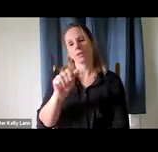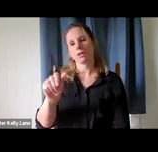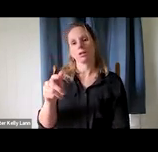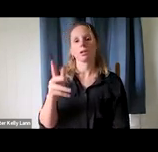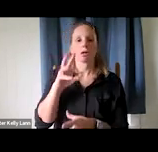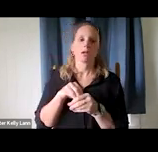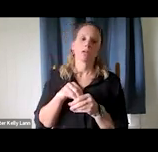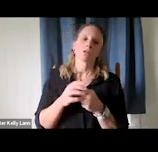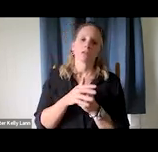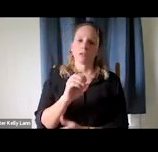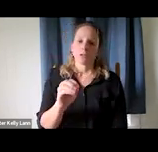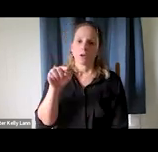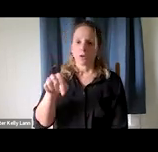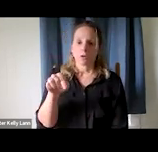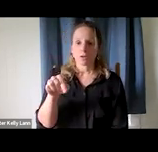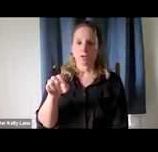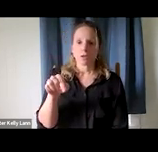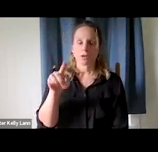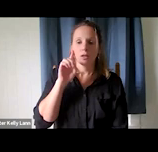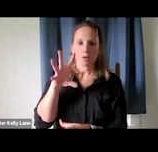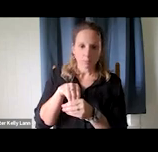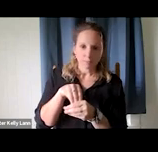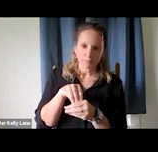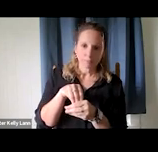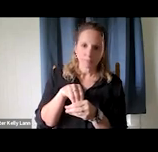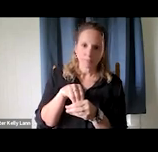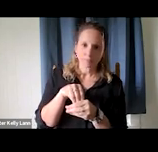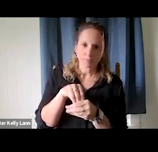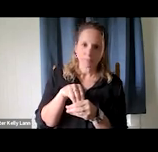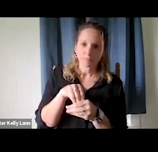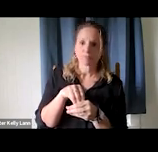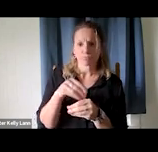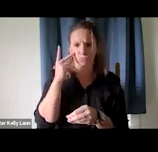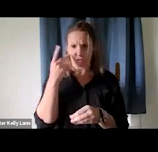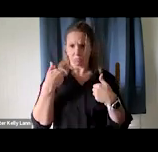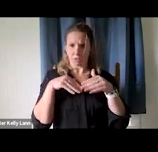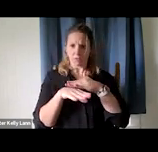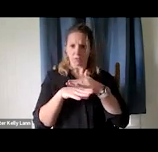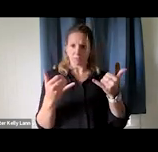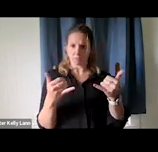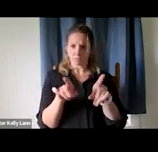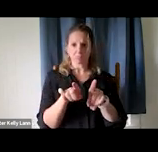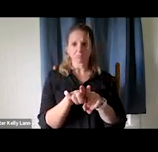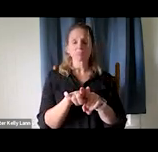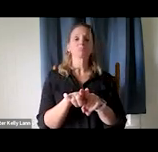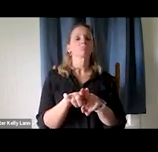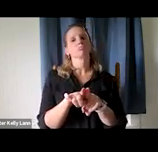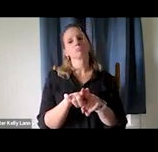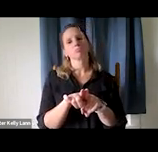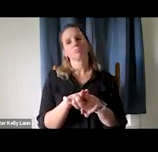Este, solo lo incluí para que ustedes puedan tener acceso a esto también, así es más o menos cómo vemos las cosas